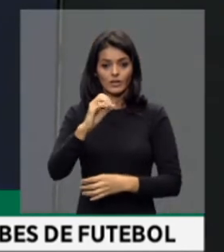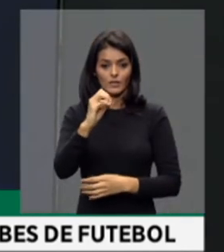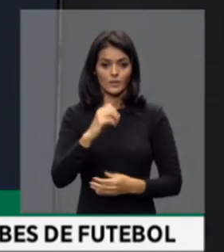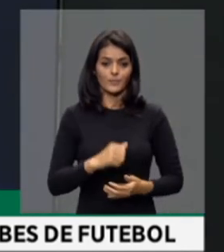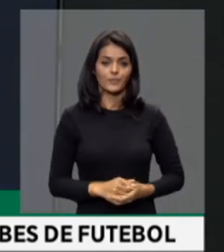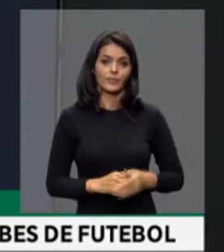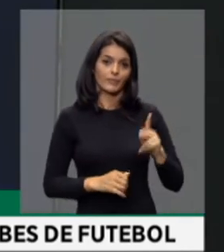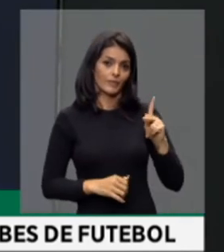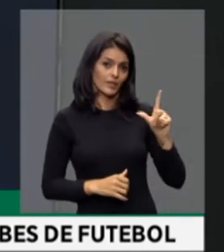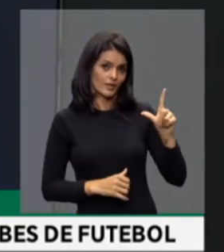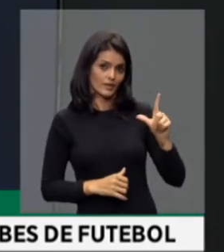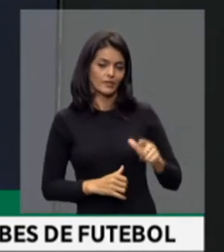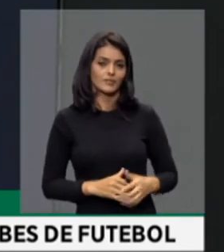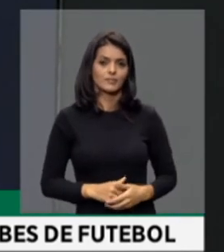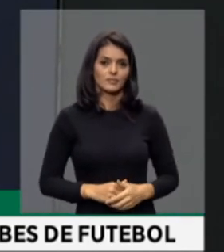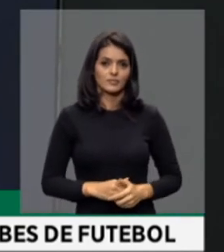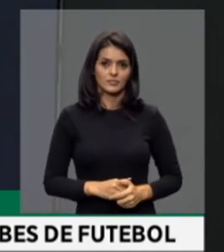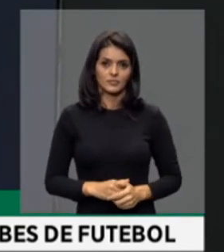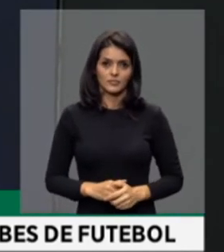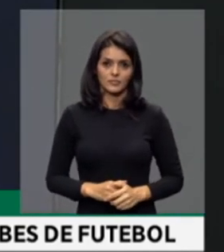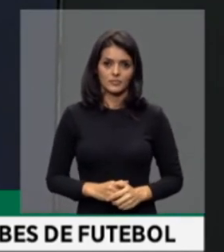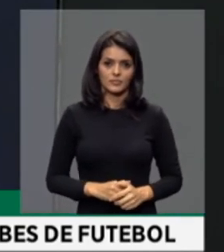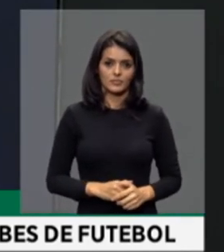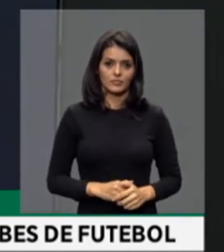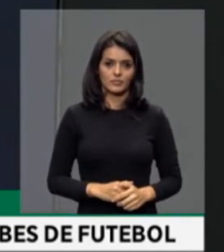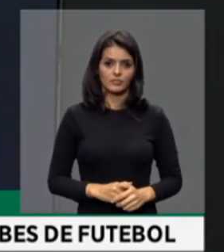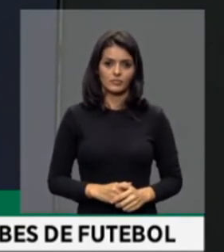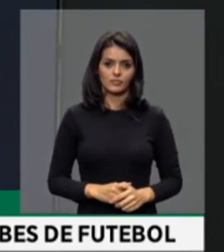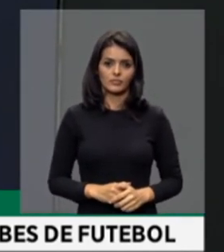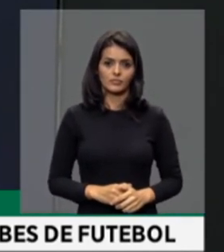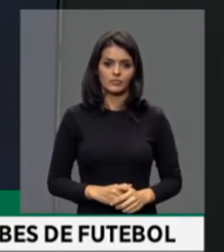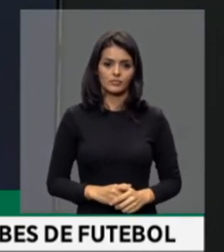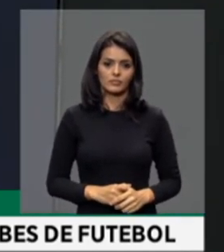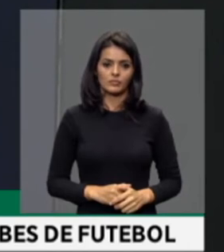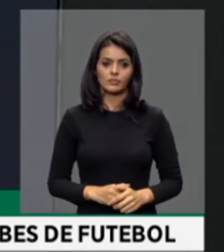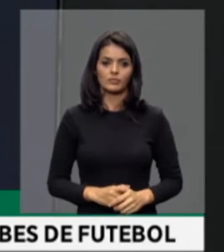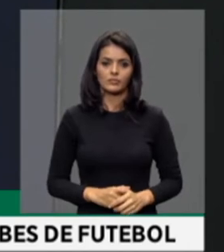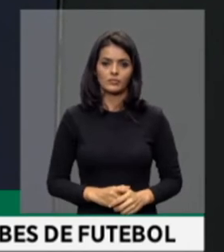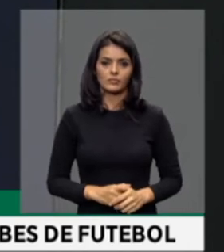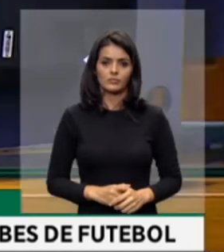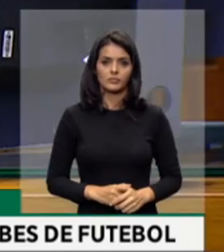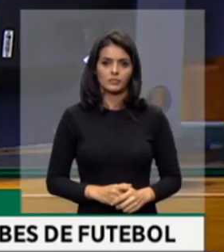ENTÃO, NÃO VEJO NENHUMA RAZÃO QUE NÓS NÃO ACOMPANHARMOS A VOTAÇÃO QUE